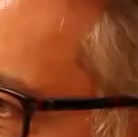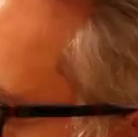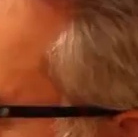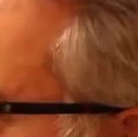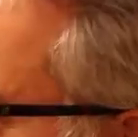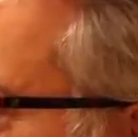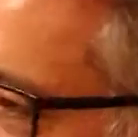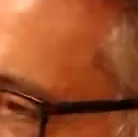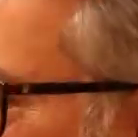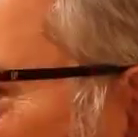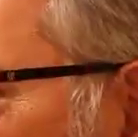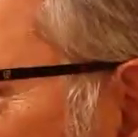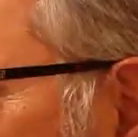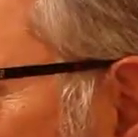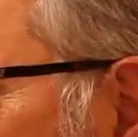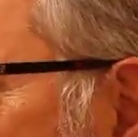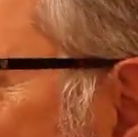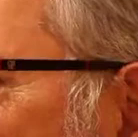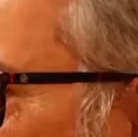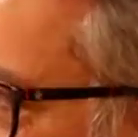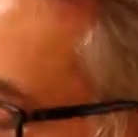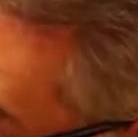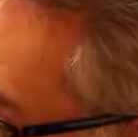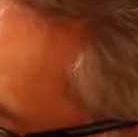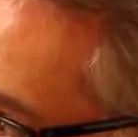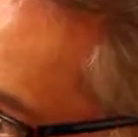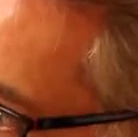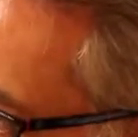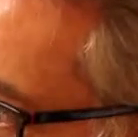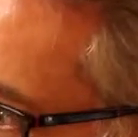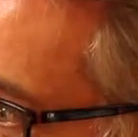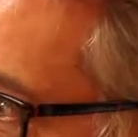pues se han quedado el dinero y ya está.